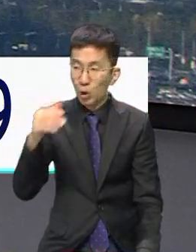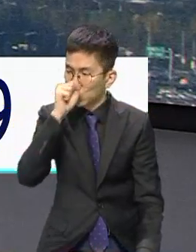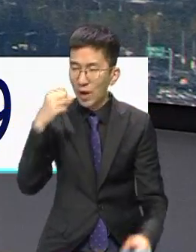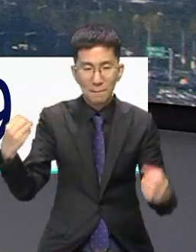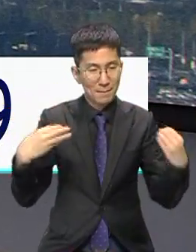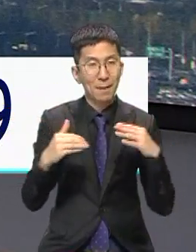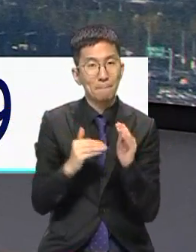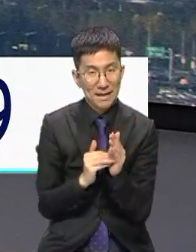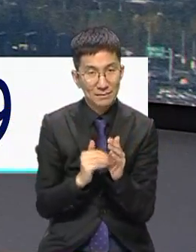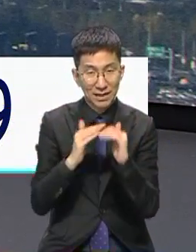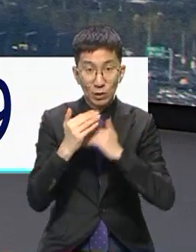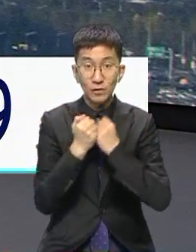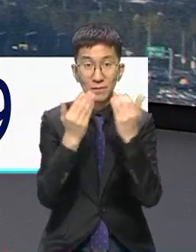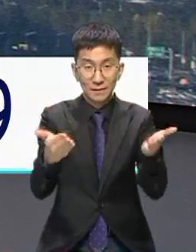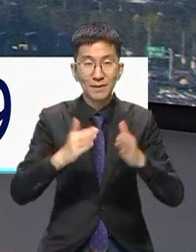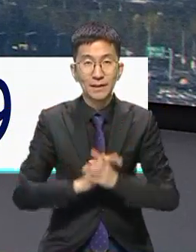한세현 기자의 보도입니다.